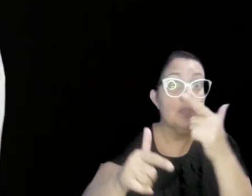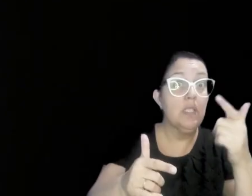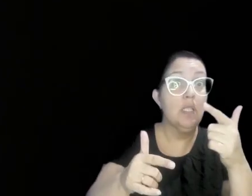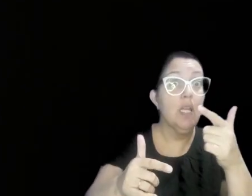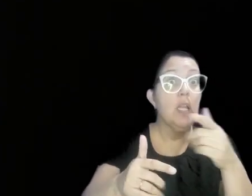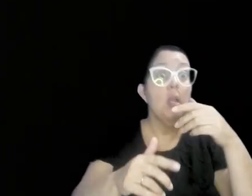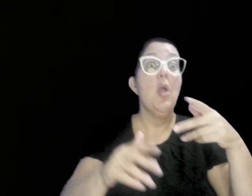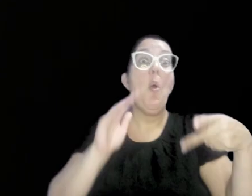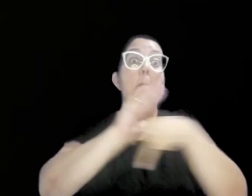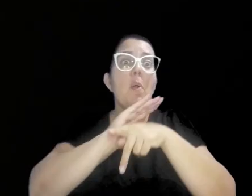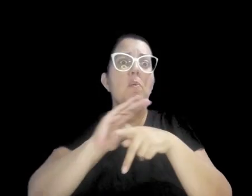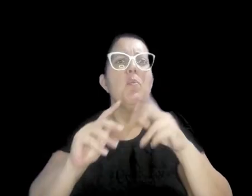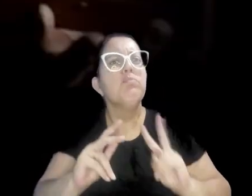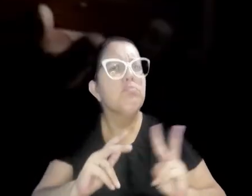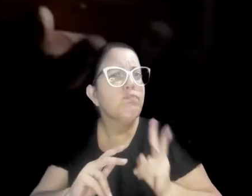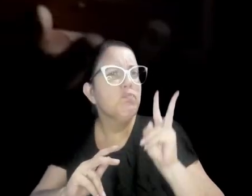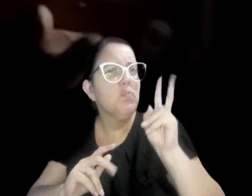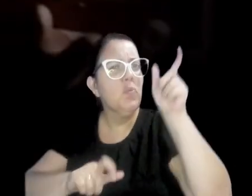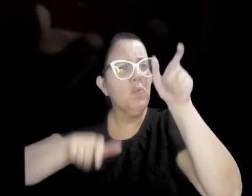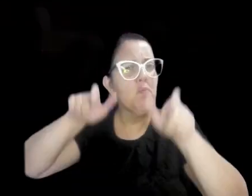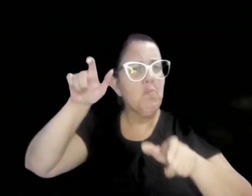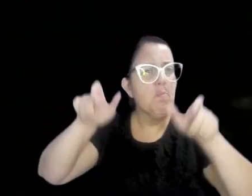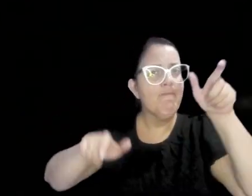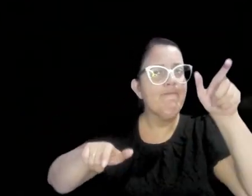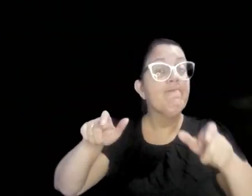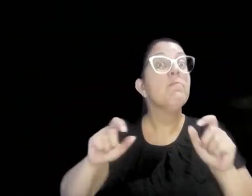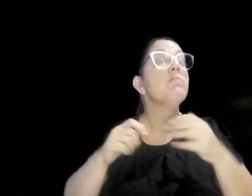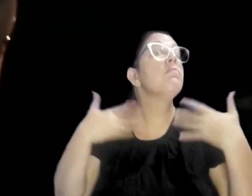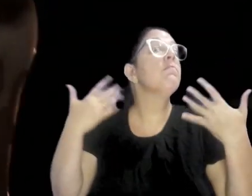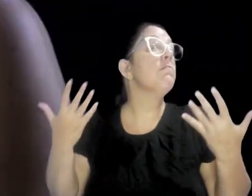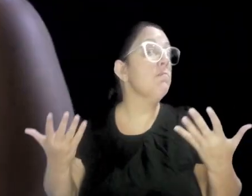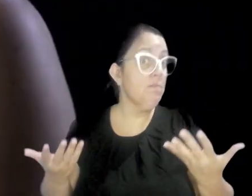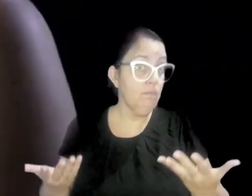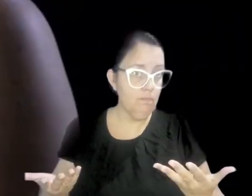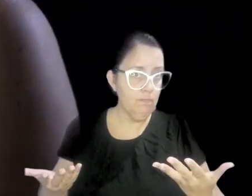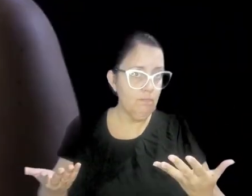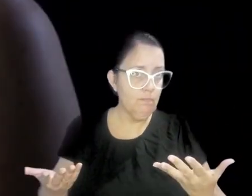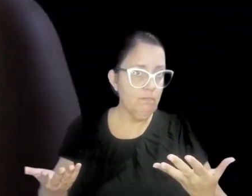E varre cama, e sonho e segue tudo pro além Me diga, Vale, quanto vale a vida de alguém?